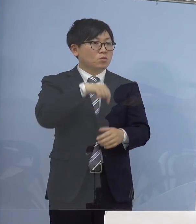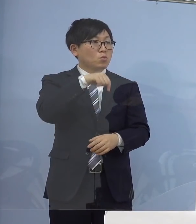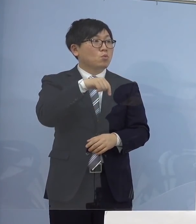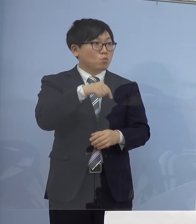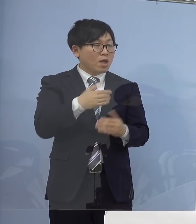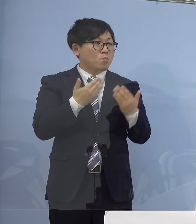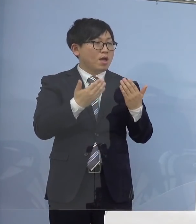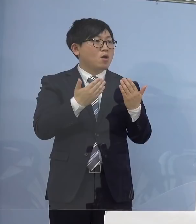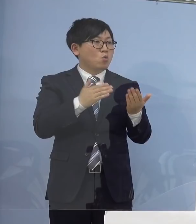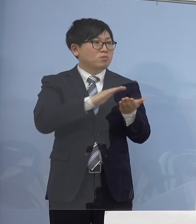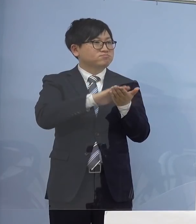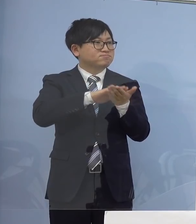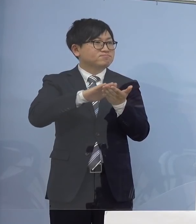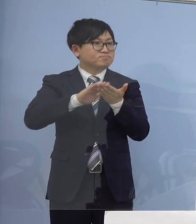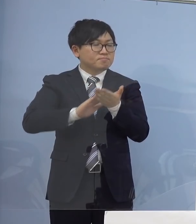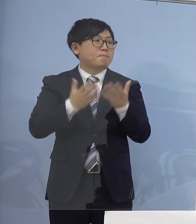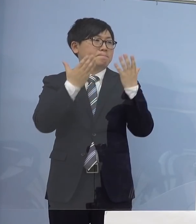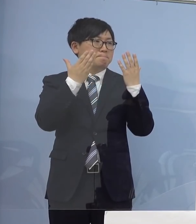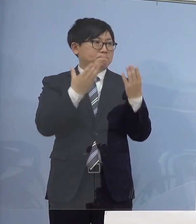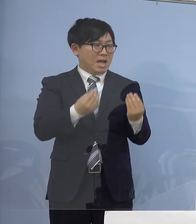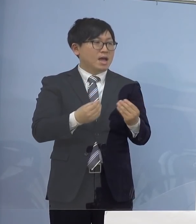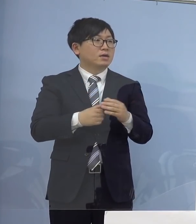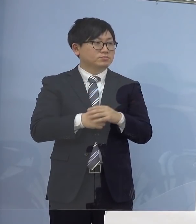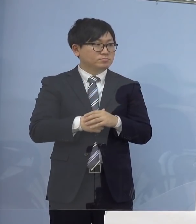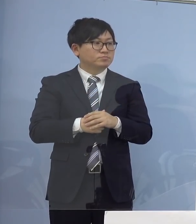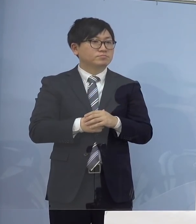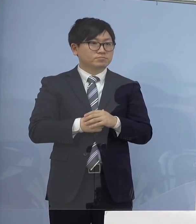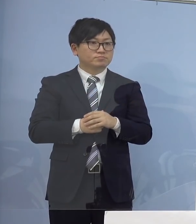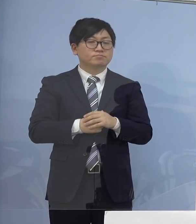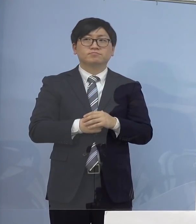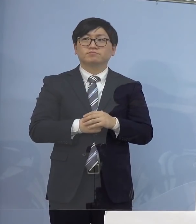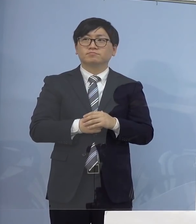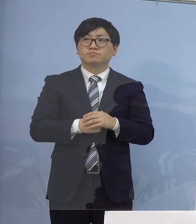（保健福祉部長） 消毒は済んでいると聞いております